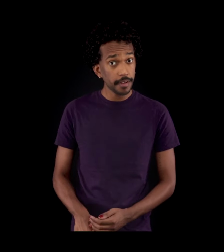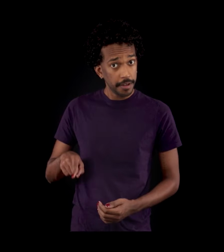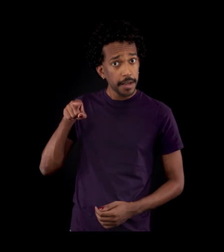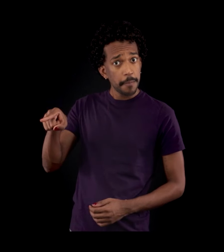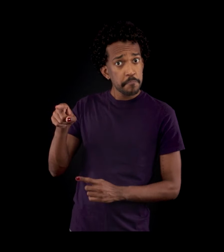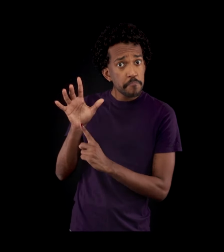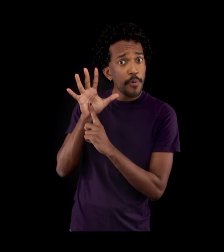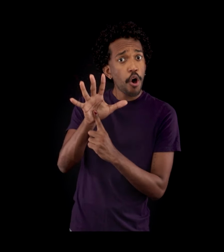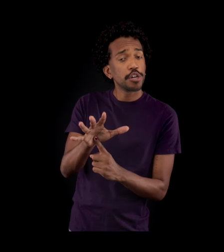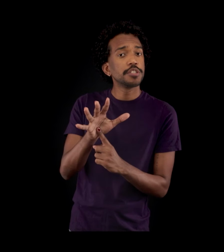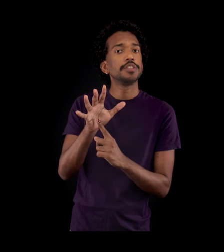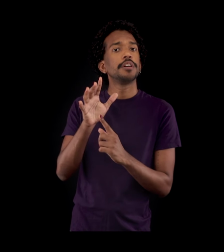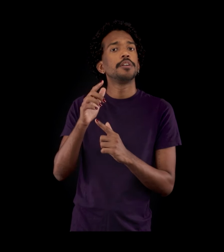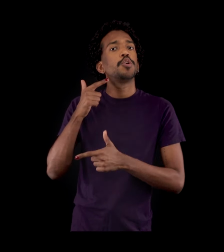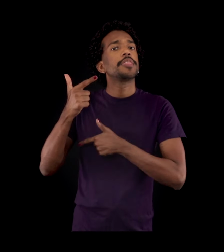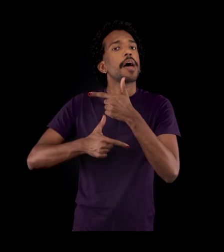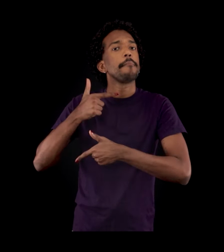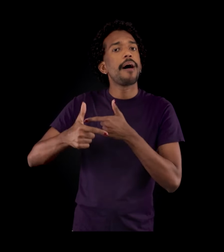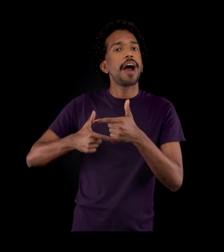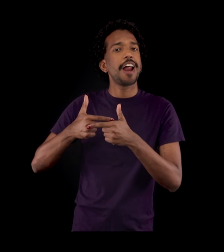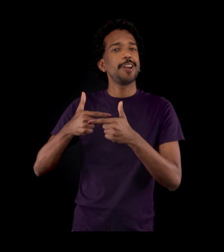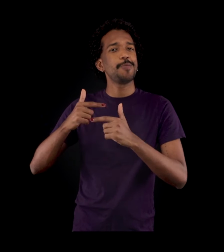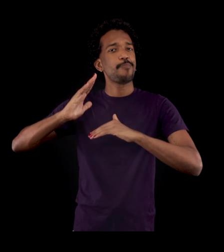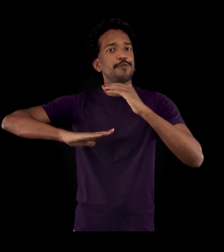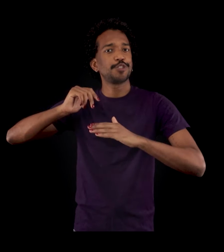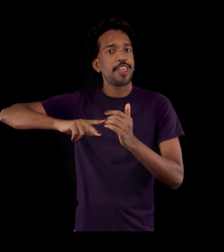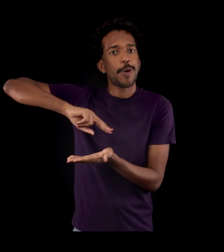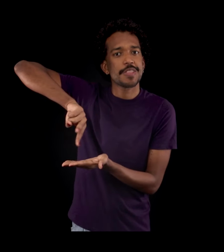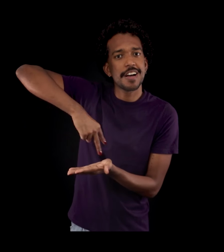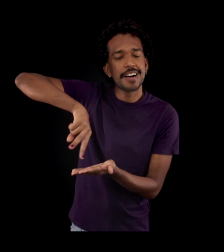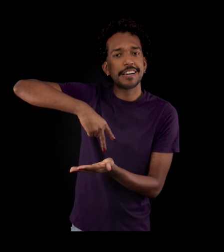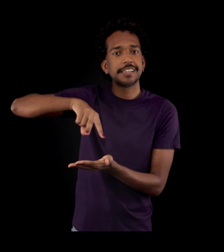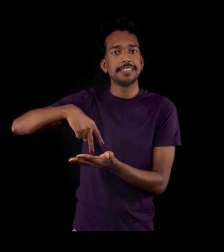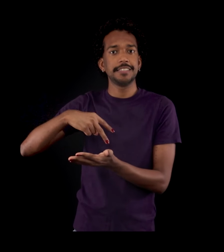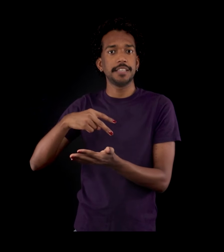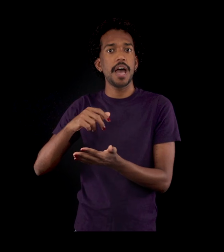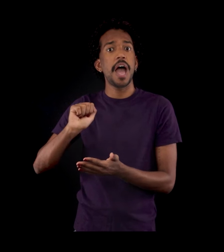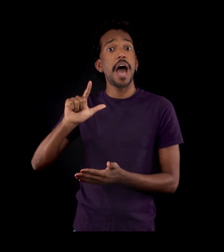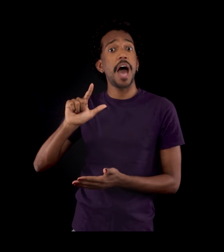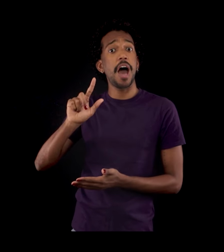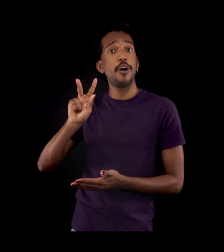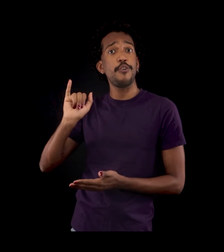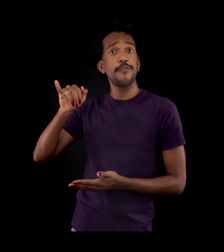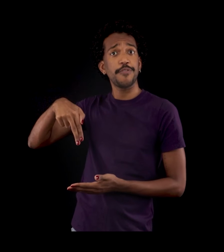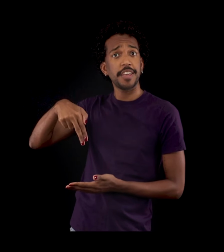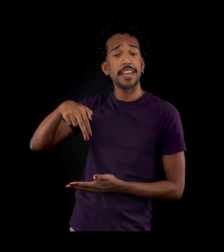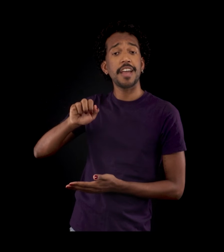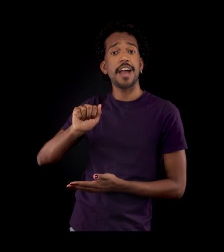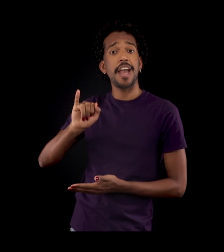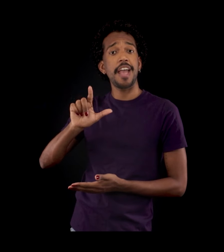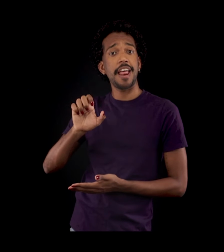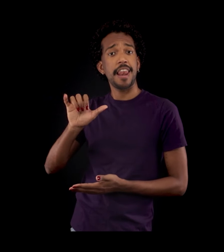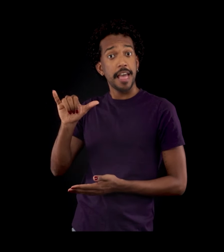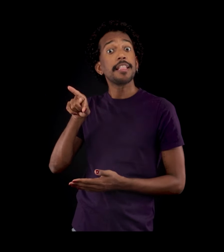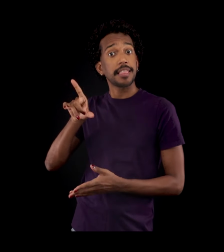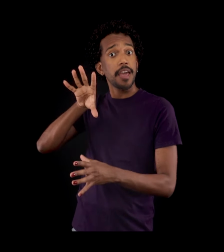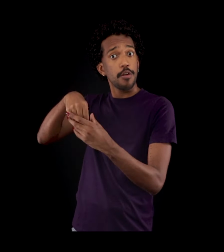Ele mostra uns trabalhos de um coreógrafo, coreografias de Alvin Ailey, e ali tem uma bailarina,